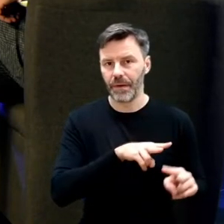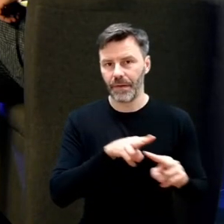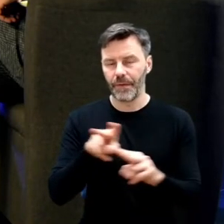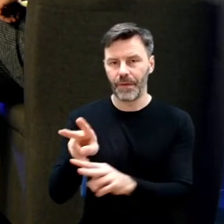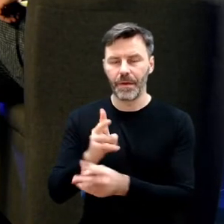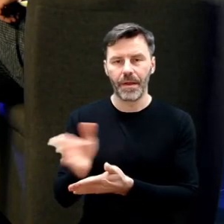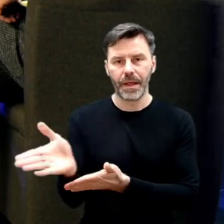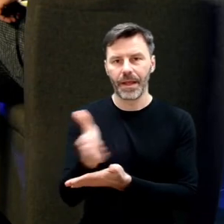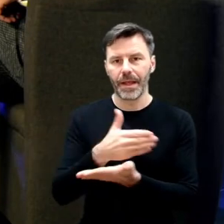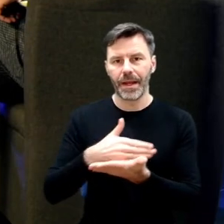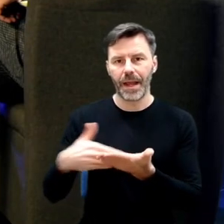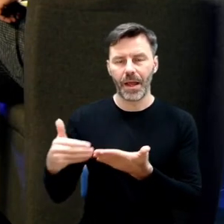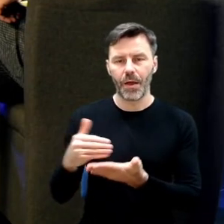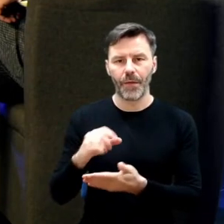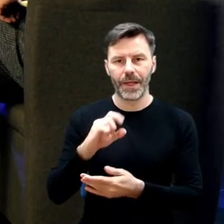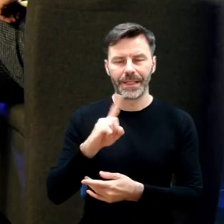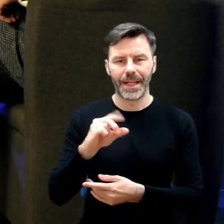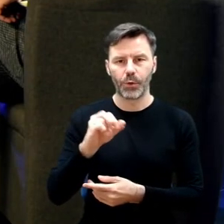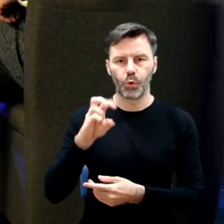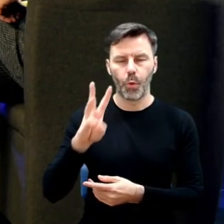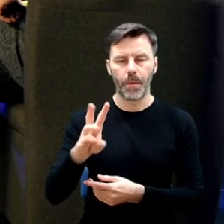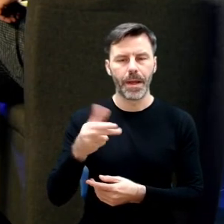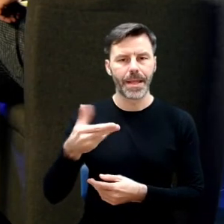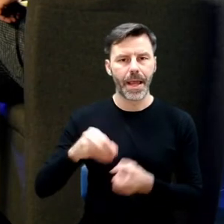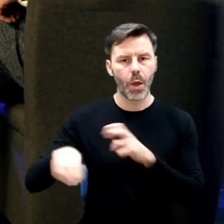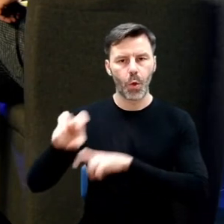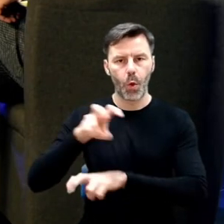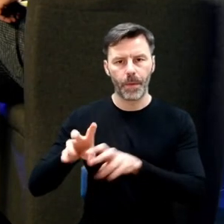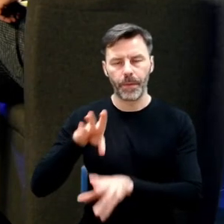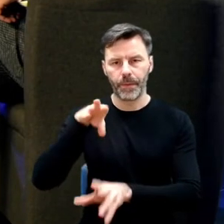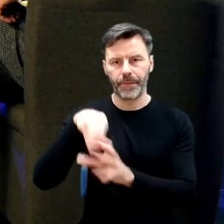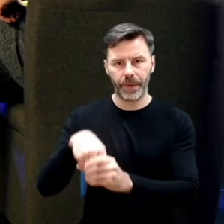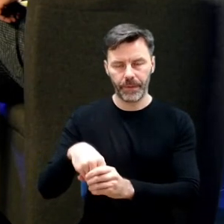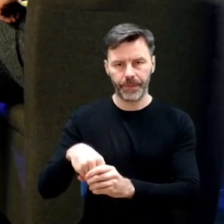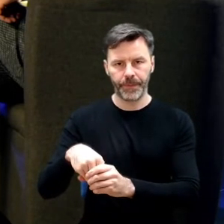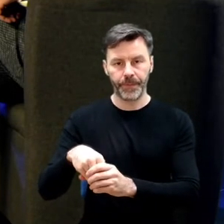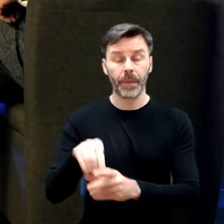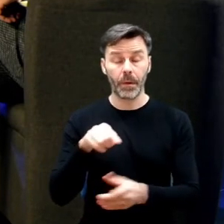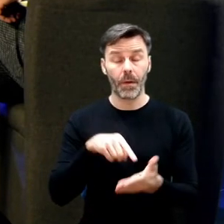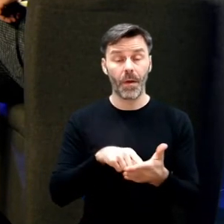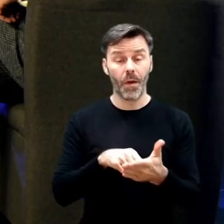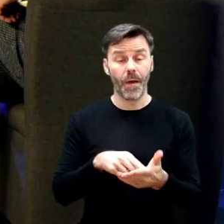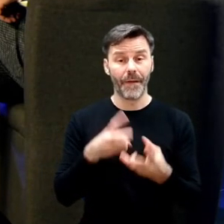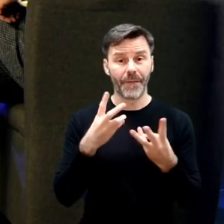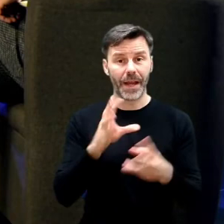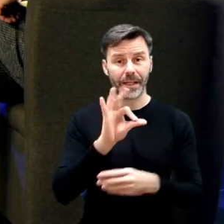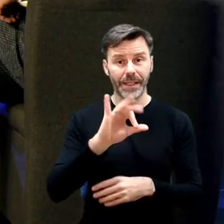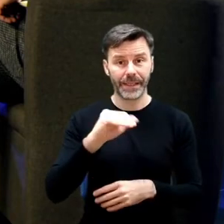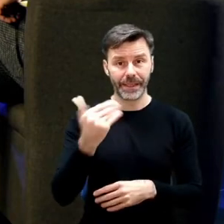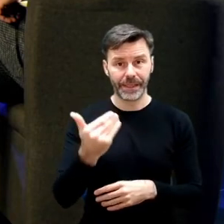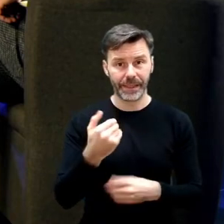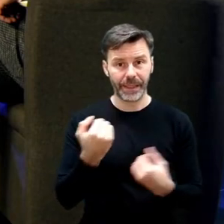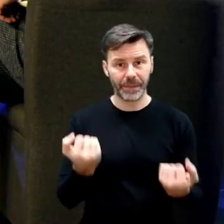To jest istotne z punktu widzenia tej zdolności kredytowej, jaką SIM-y starają się posiadać.